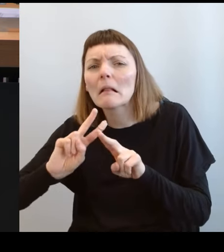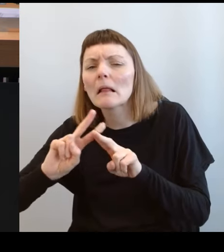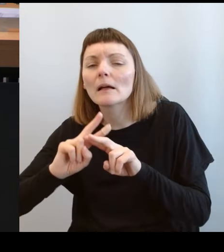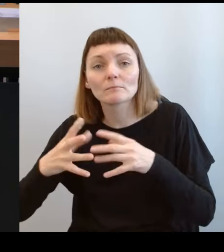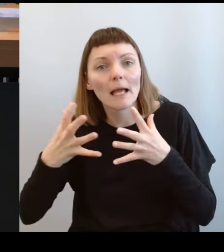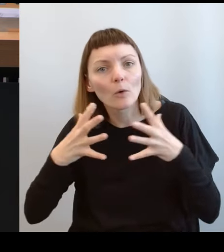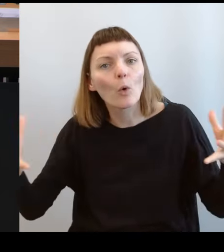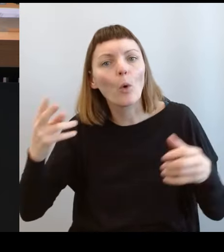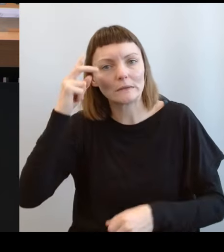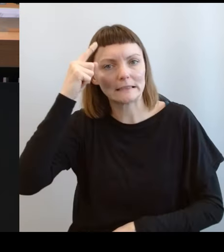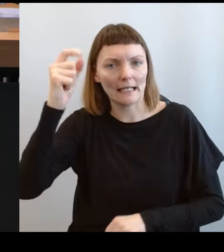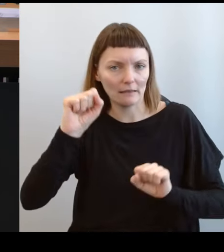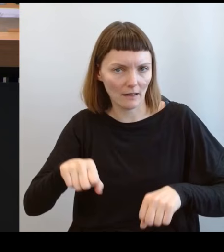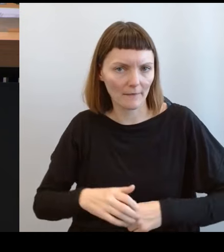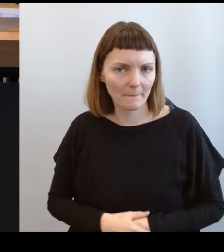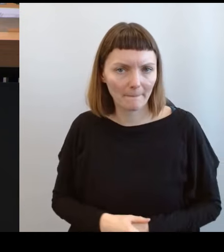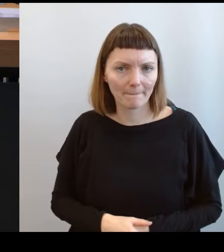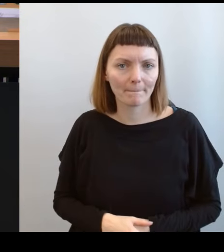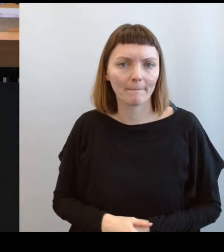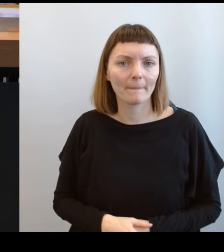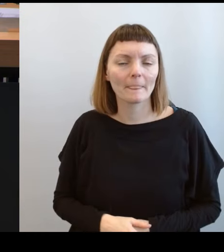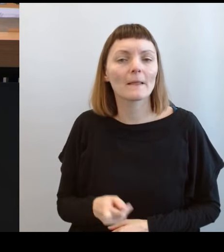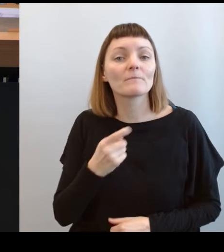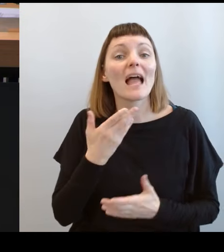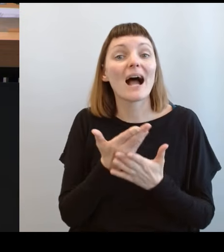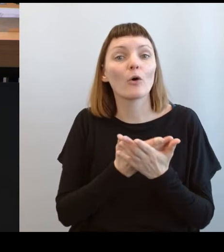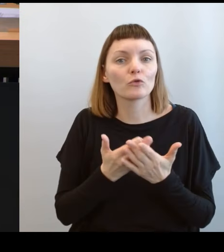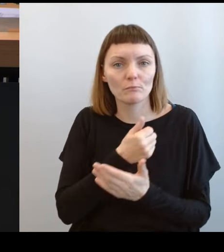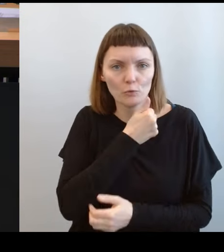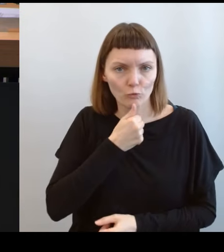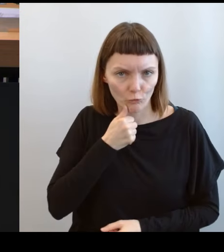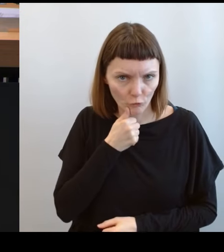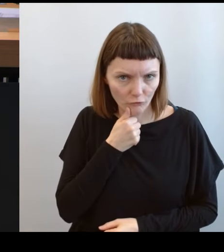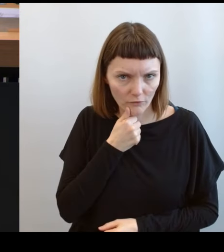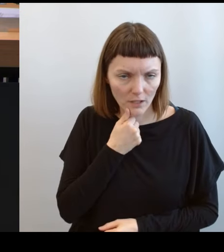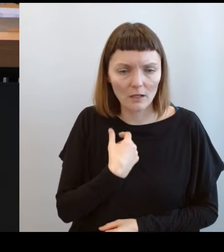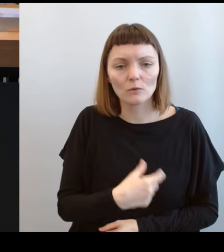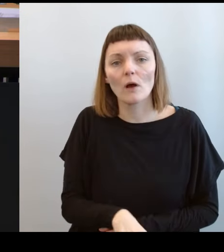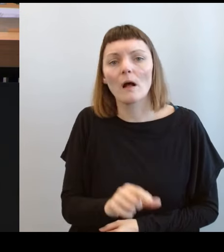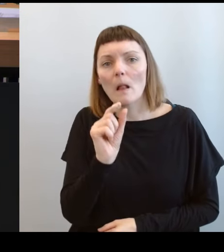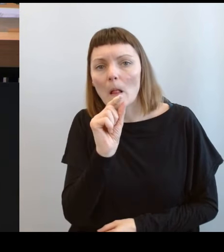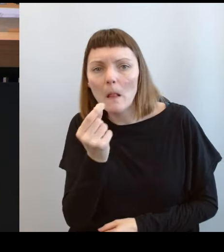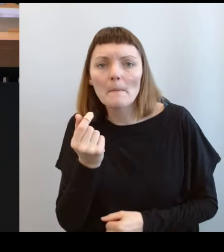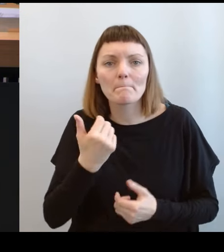nur ein kleines bisschen attraktiver machen, indem es ein neues Azubiwerk gibt. Das können wir machen.